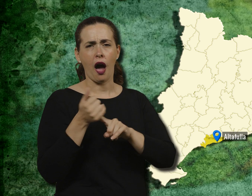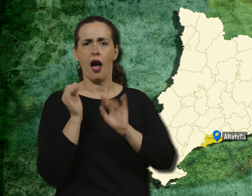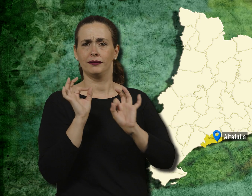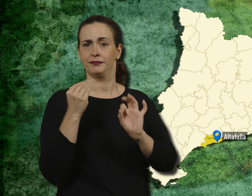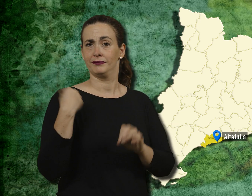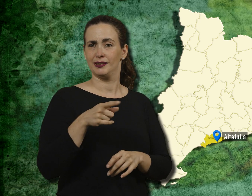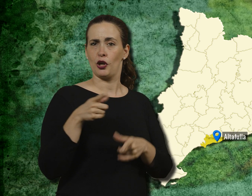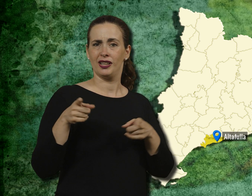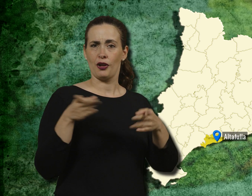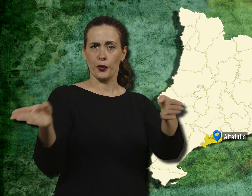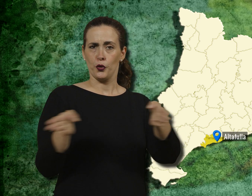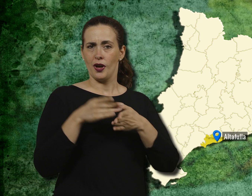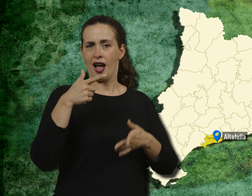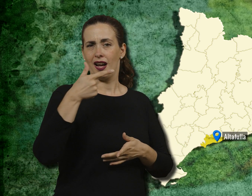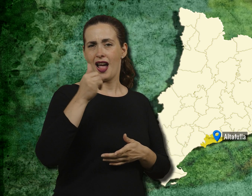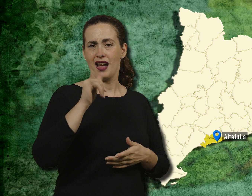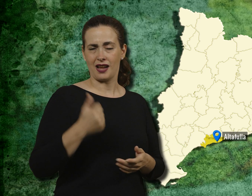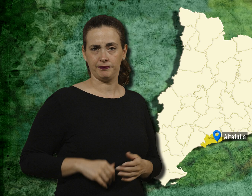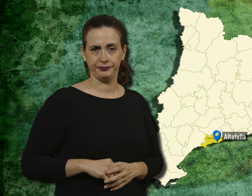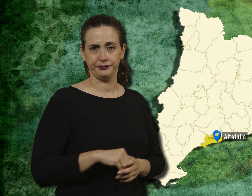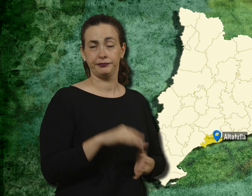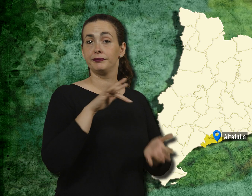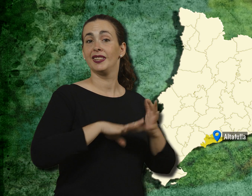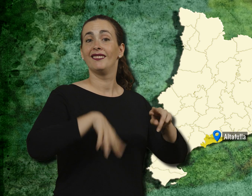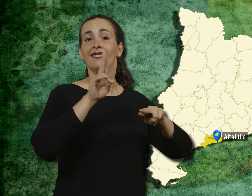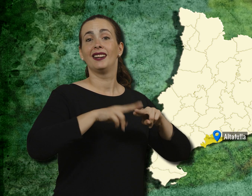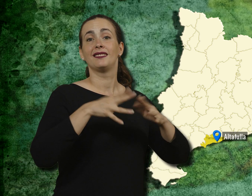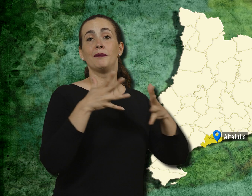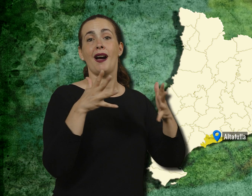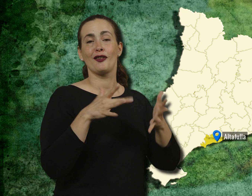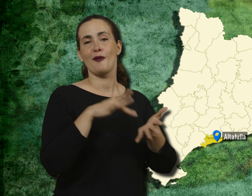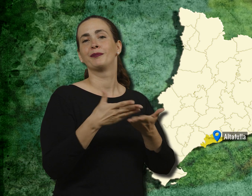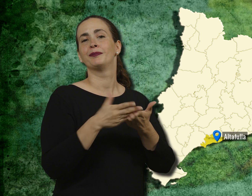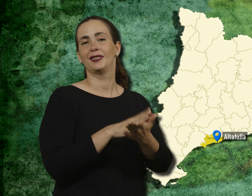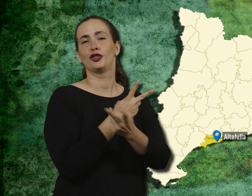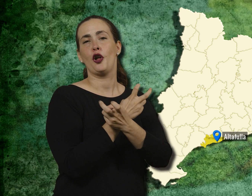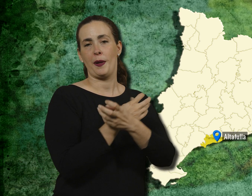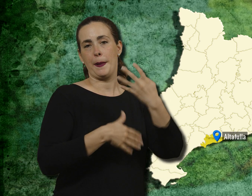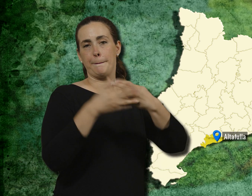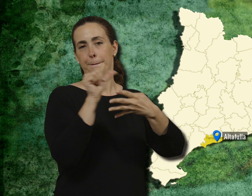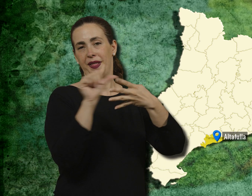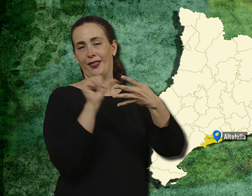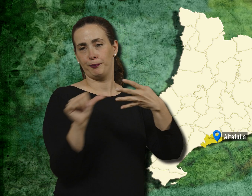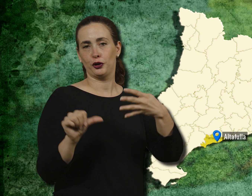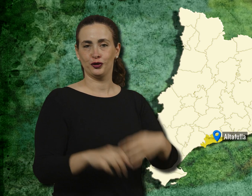Descobrir l’excepcional Reserva Natural de la desembocadura del riu Gaià. Festa Major: principis de novembre.